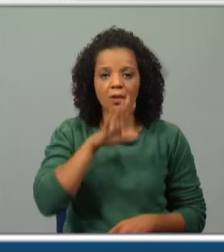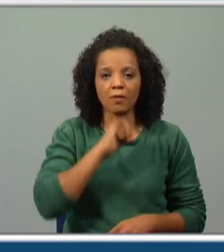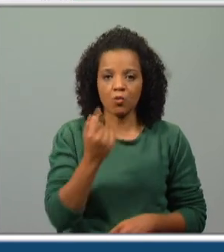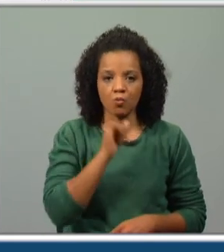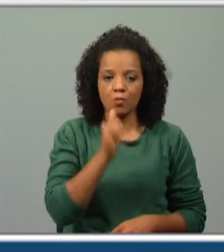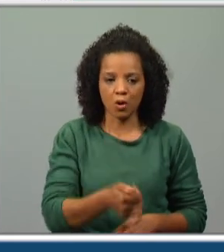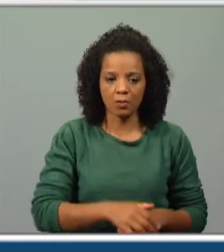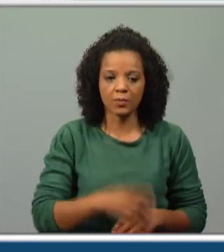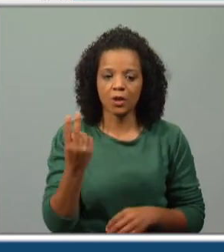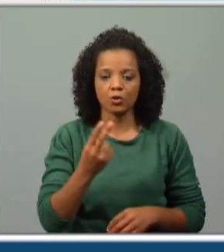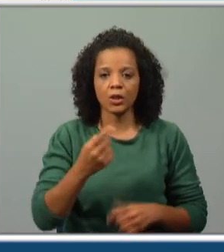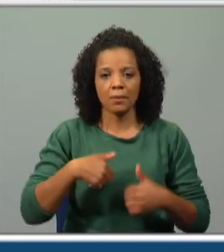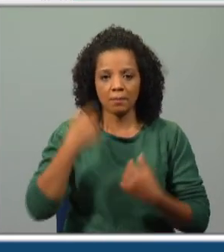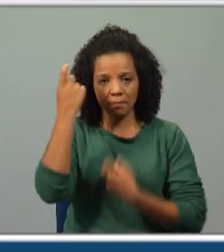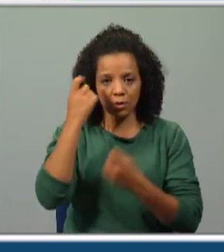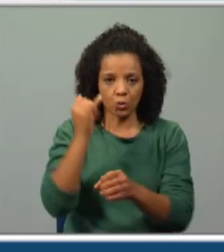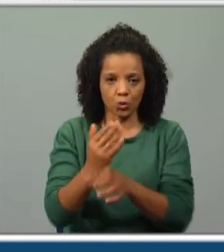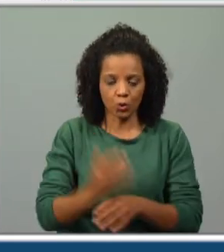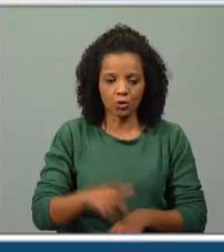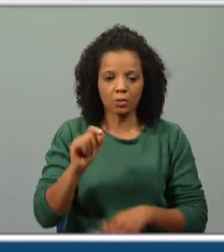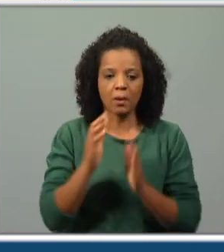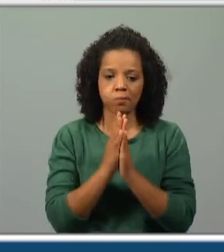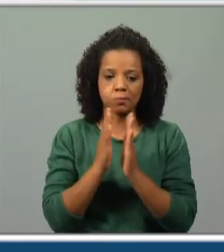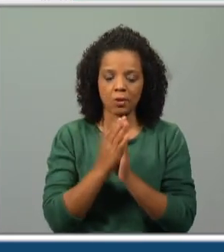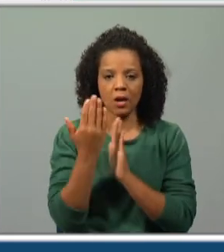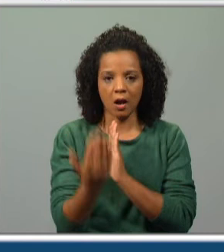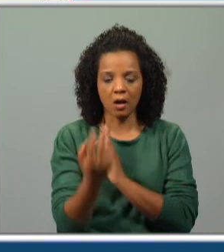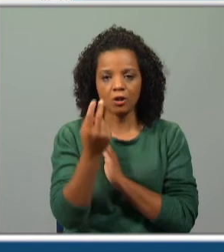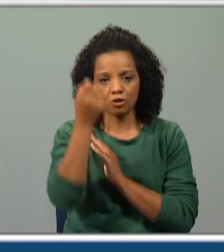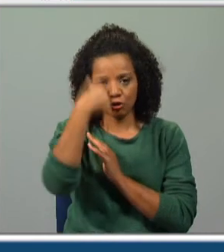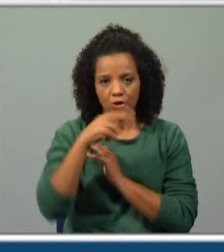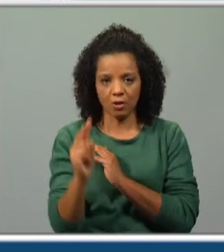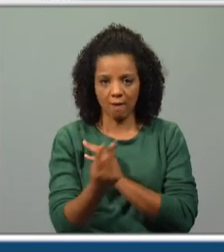filho ambas são altruístas e a religião está presente em ambas histórias e agora 兒子都是利他主義和宗教出現在故事和現在